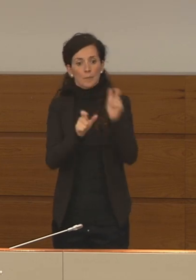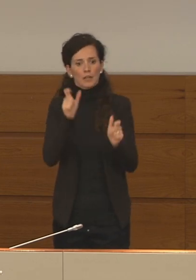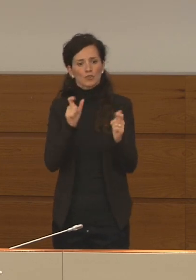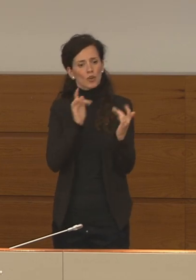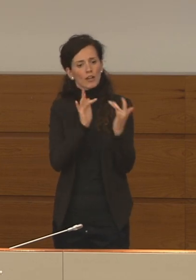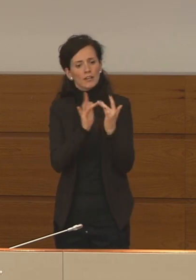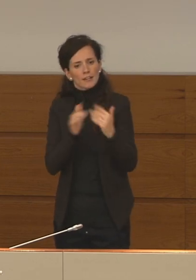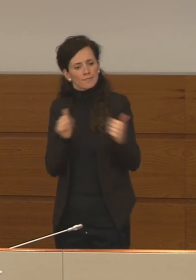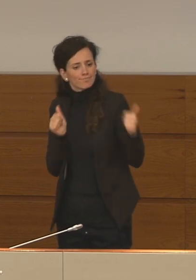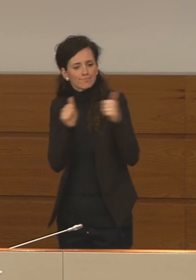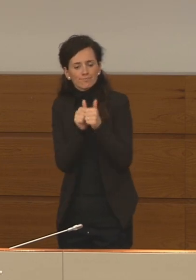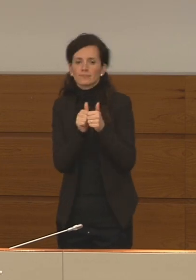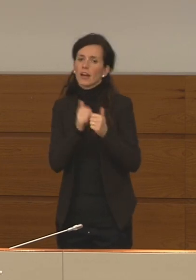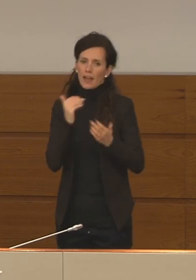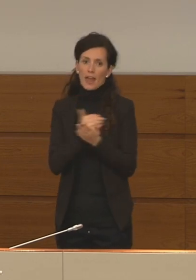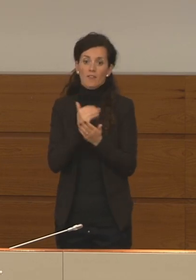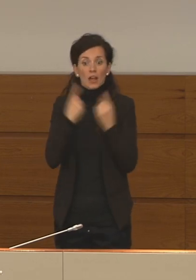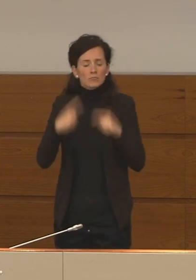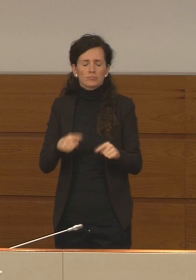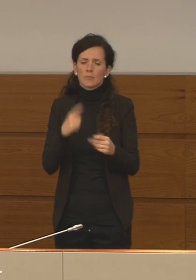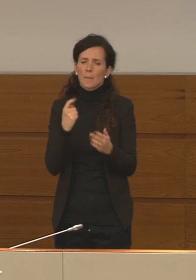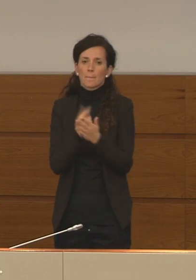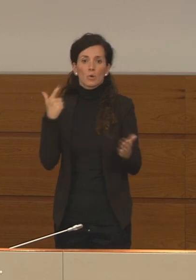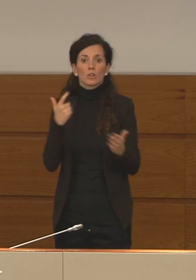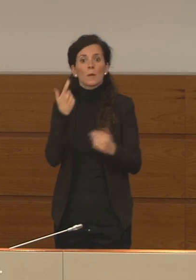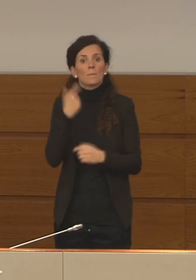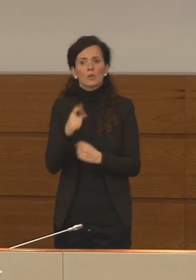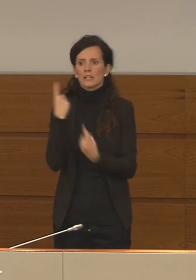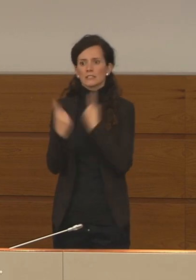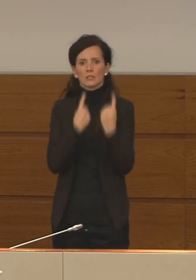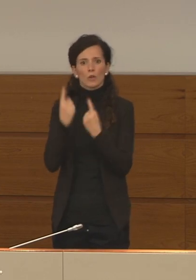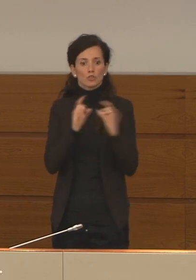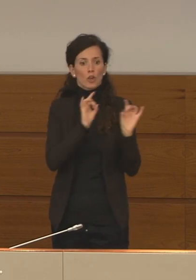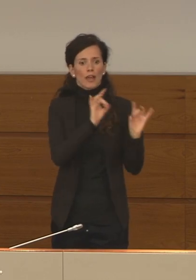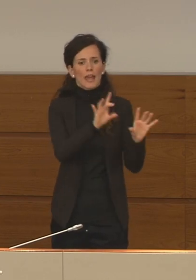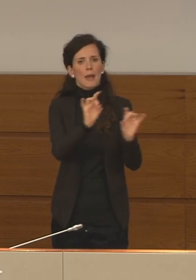questo è estremamente importante perché il quadro epidemiologico come lo possiamo